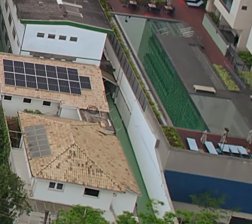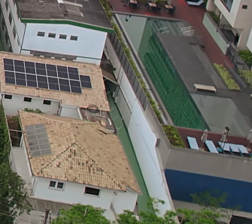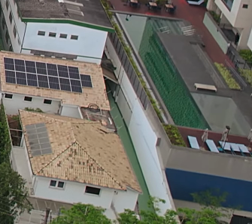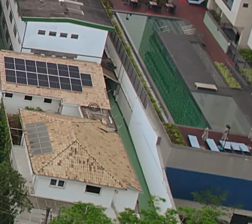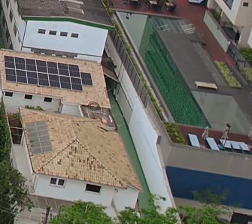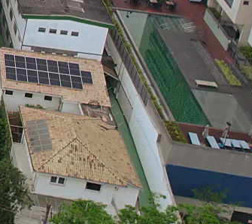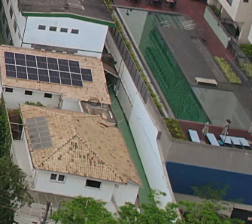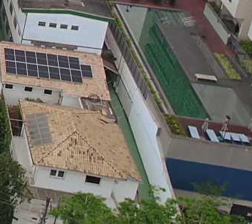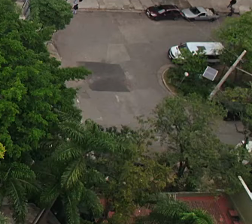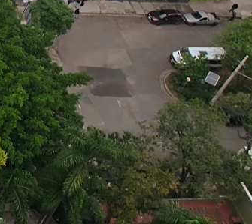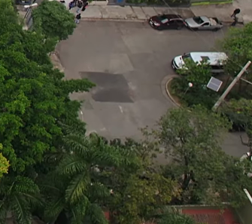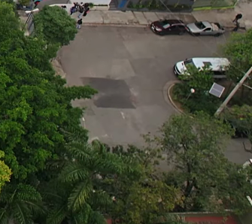Animada